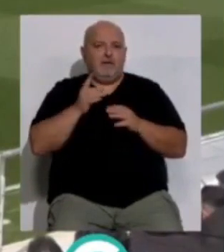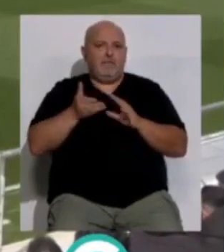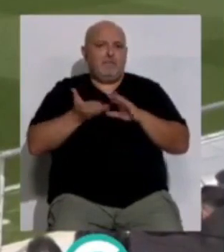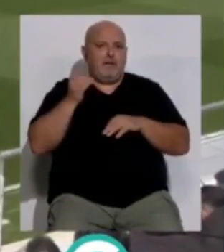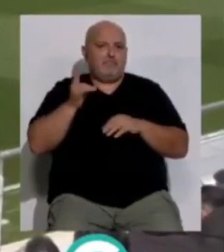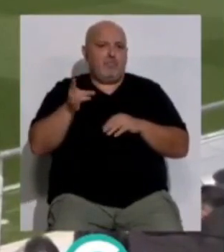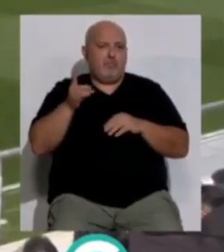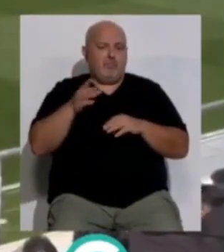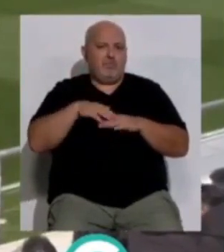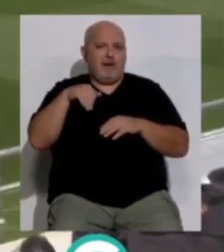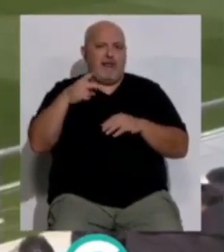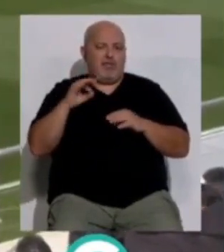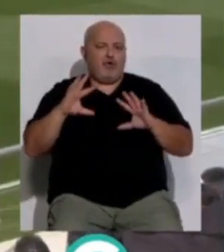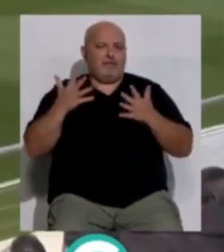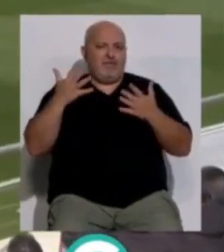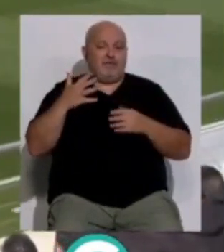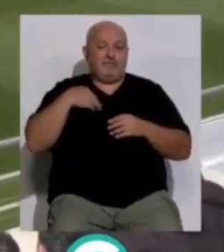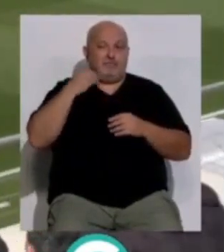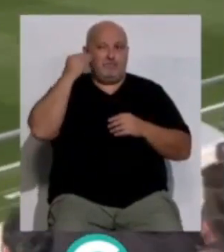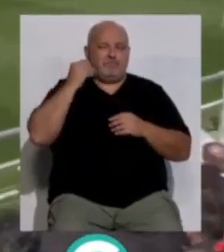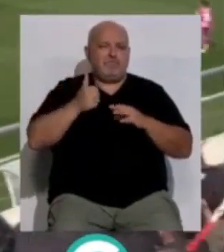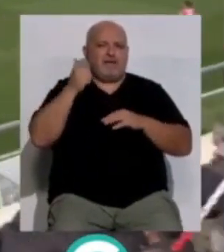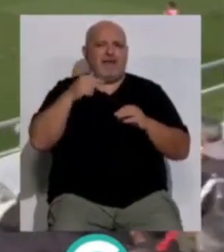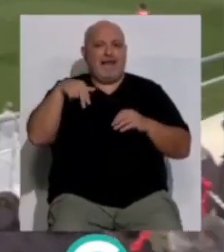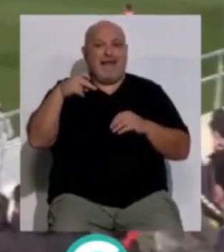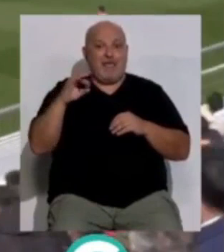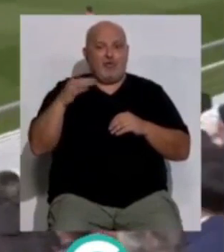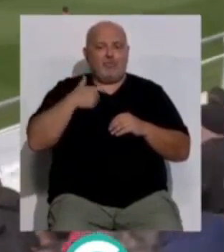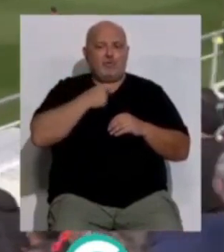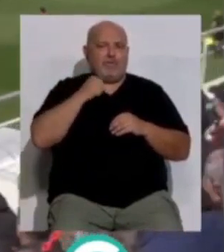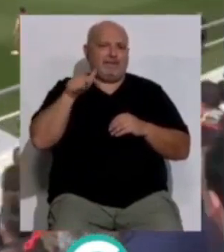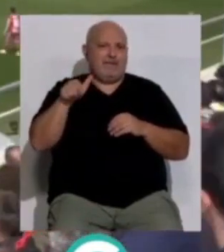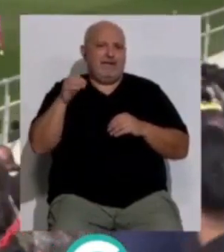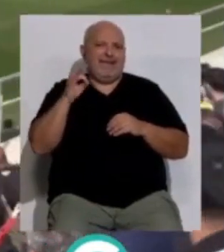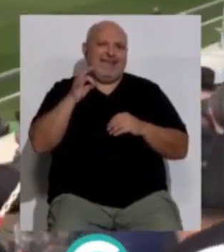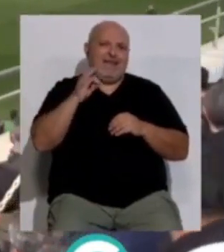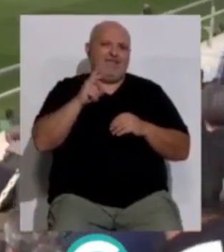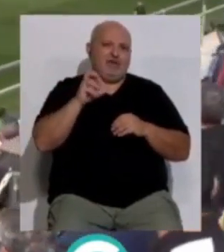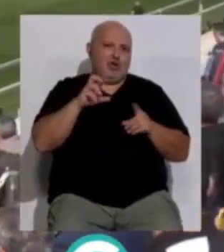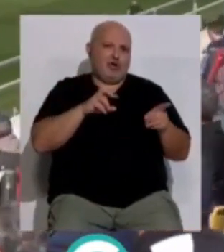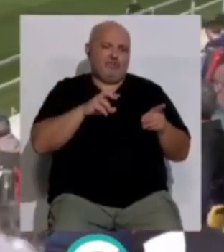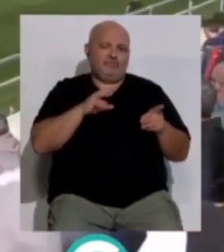más y no era por nada por lo tanto lo vi mucho más Sanando que a Víctor asnara Así que no no